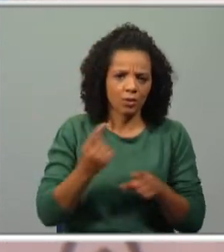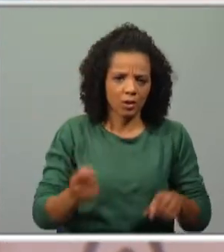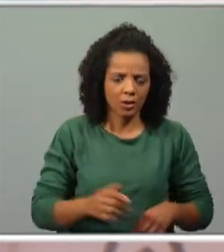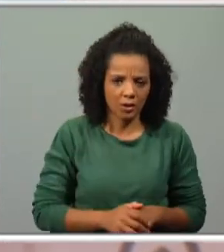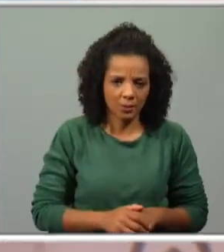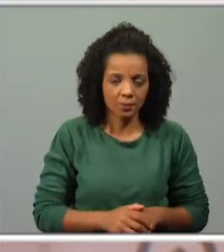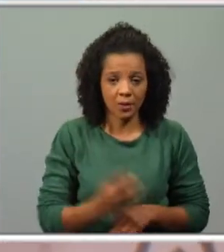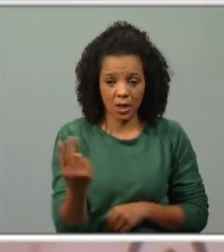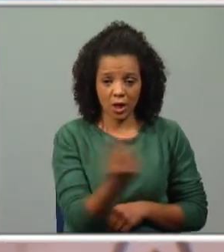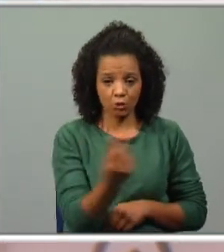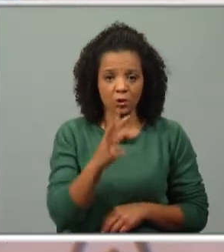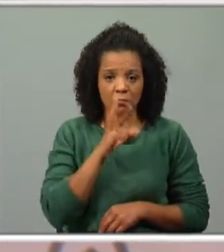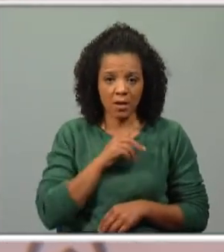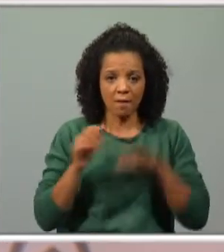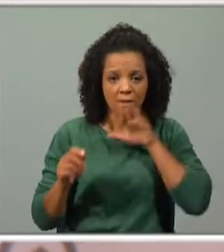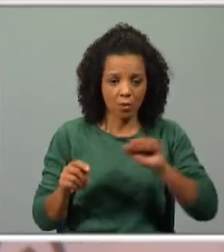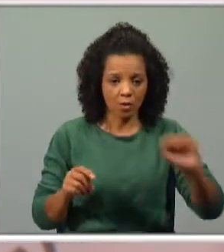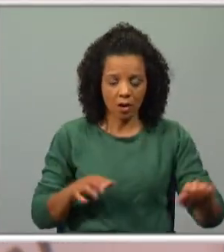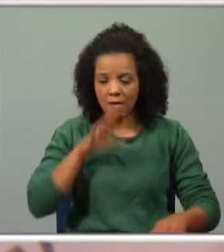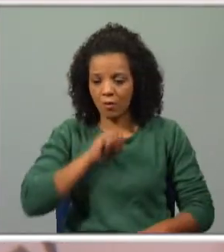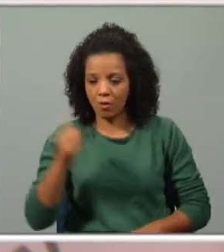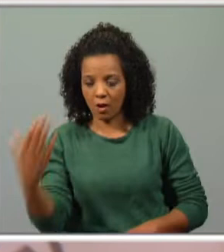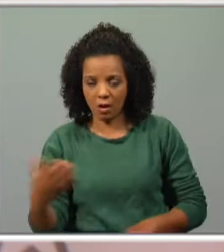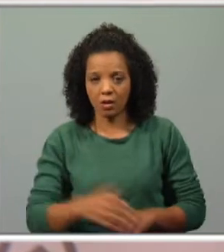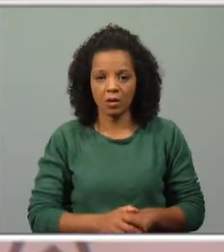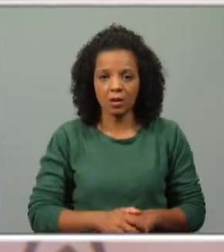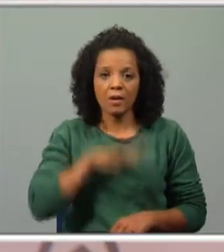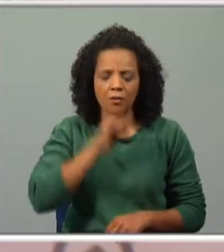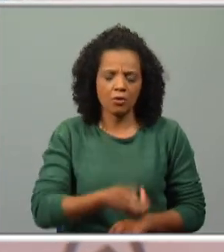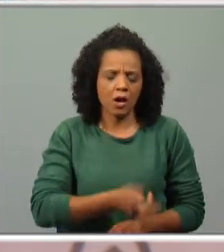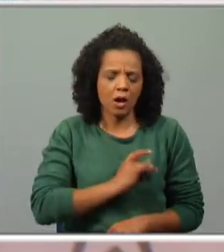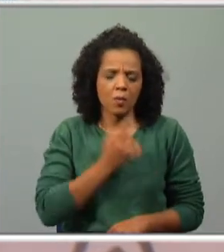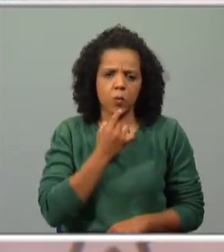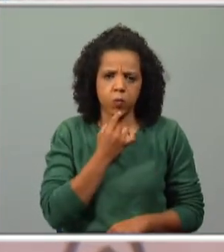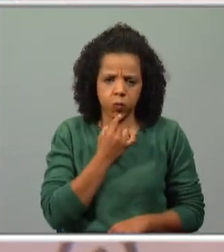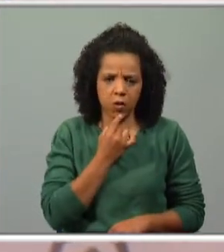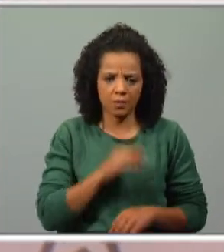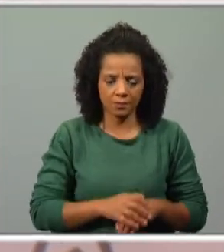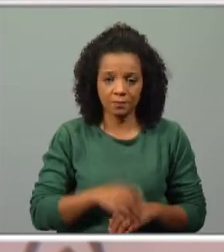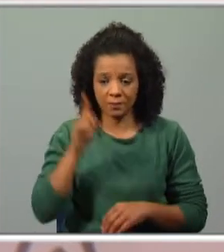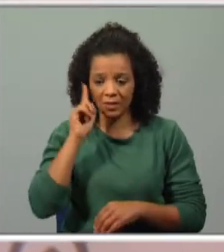mais baixas eram mais de bebês que amavam mais do que tudo e a aia tinha 嬰兒多於愛比什麼都重要，女僕有